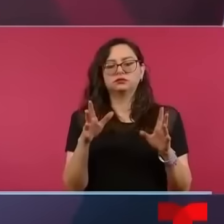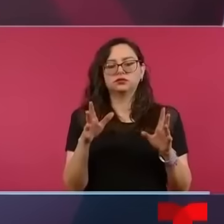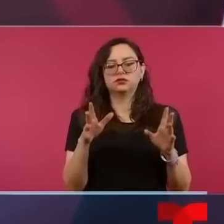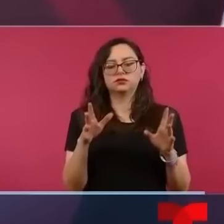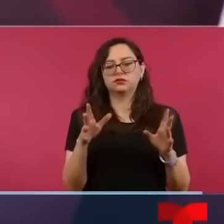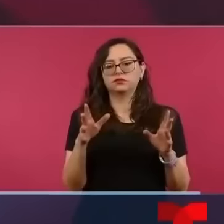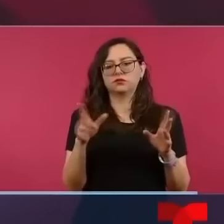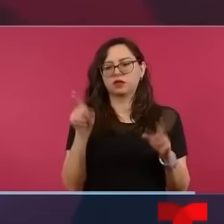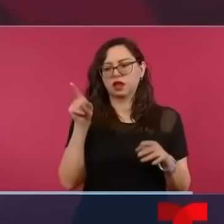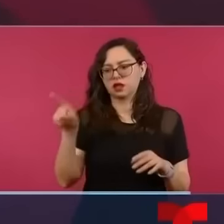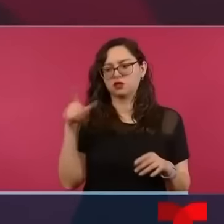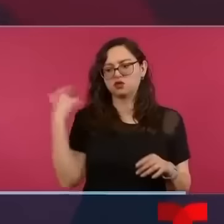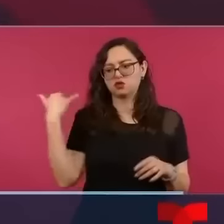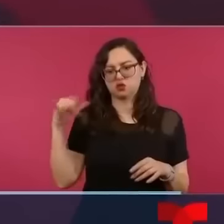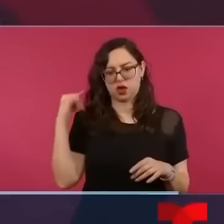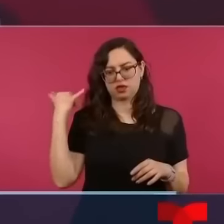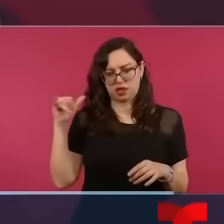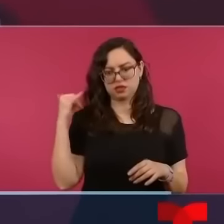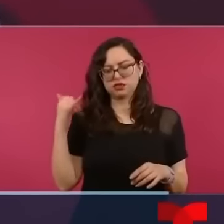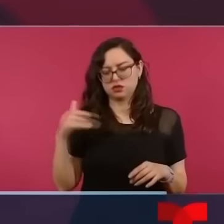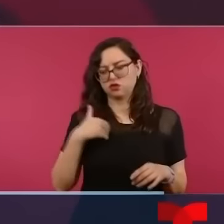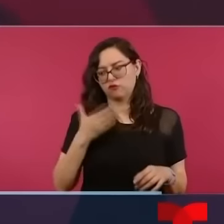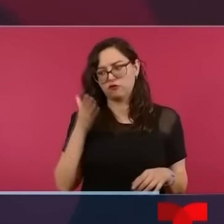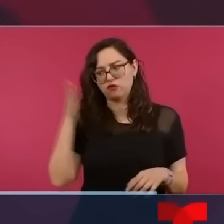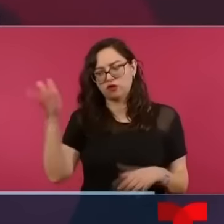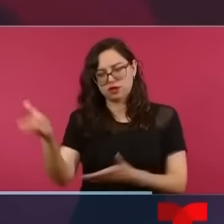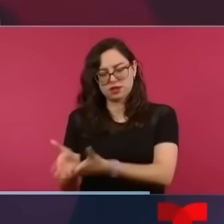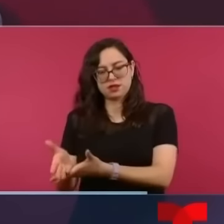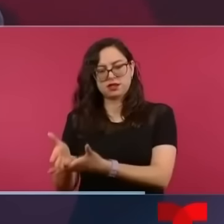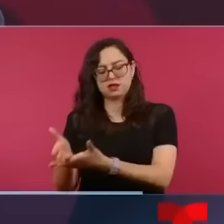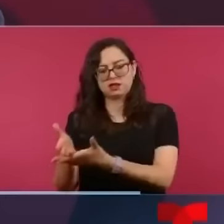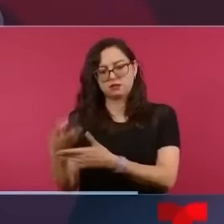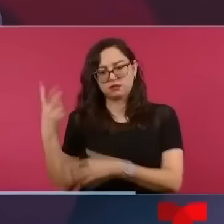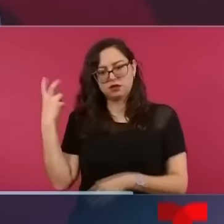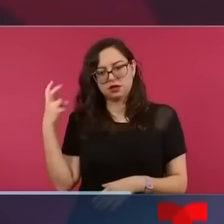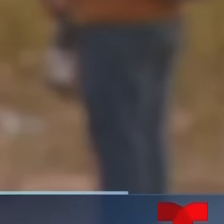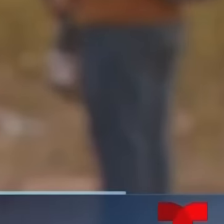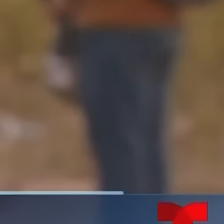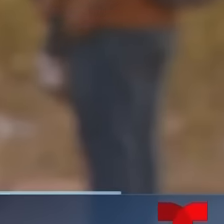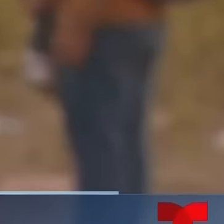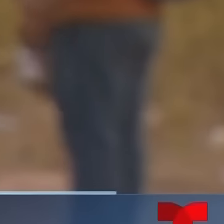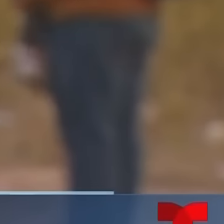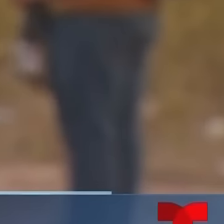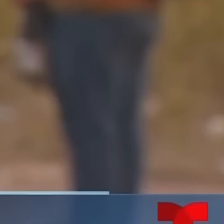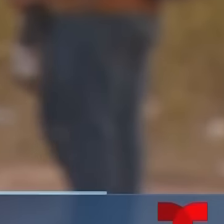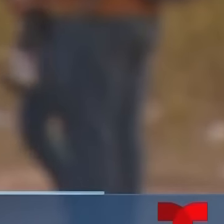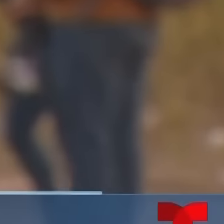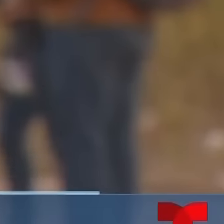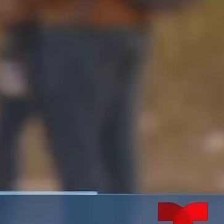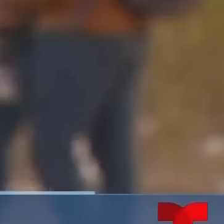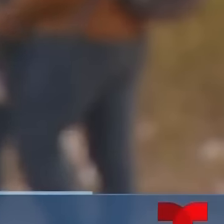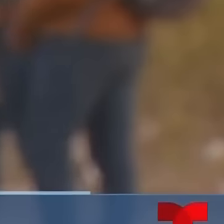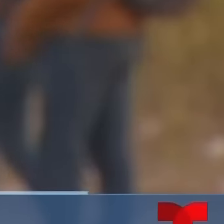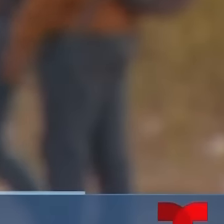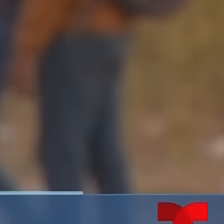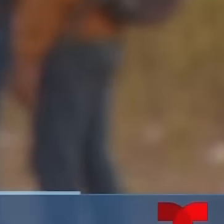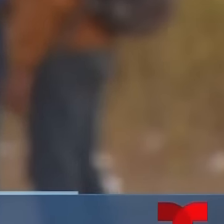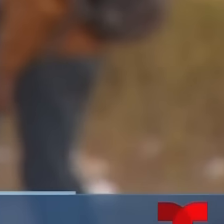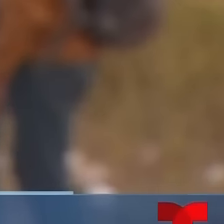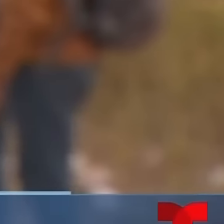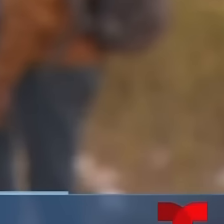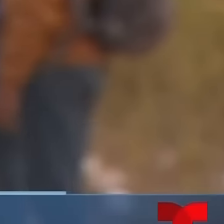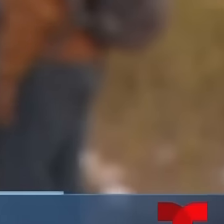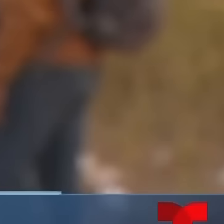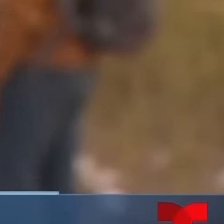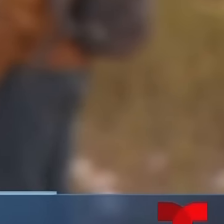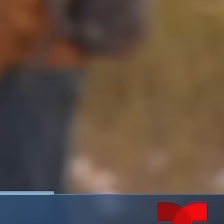ESTABA YO EN GIRA EN LA